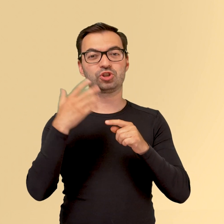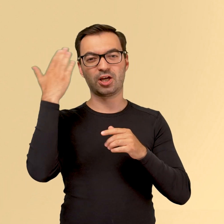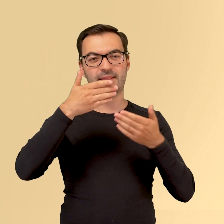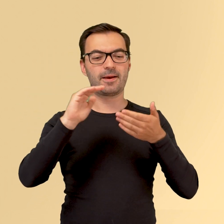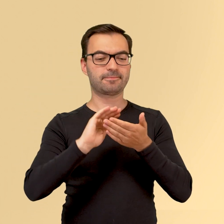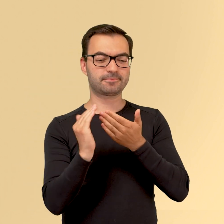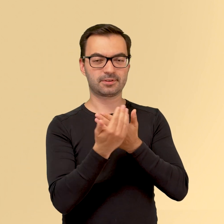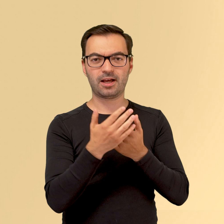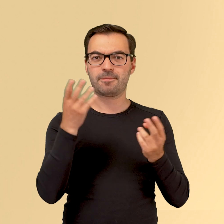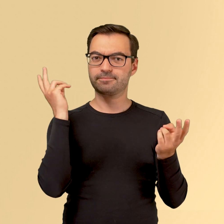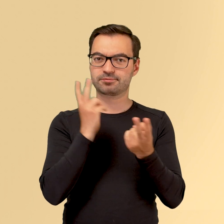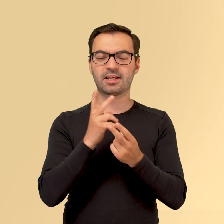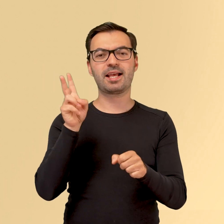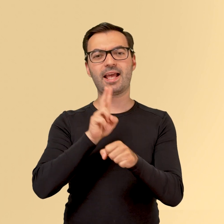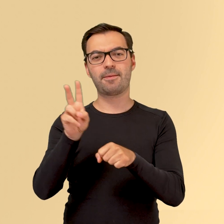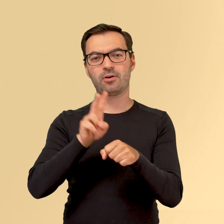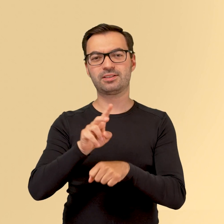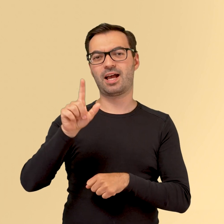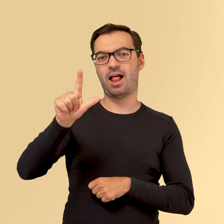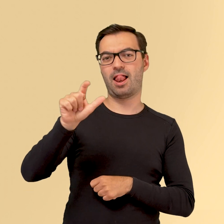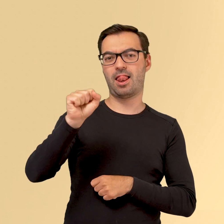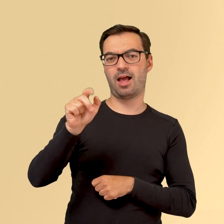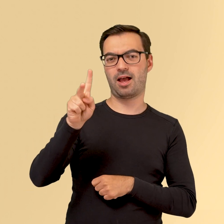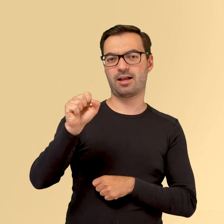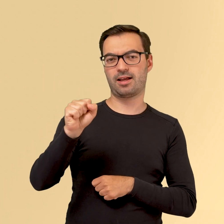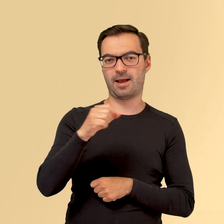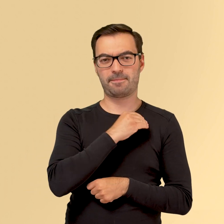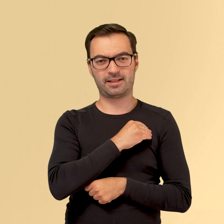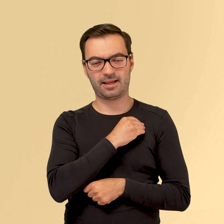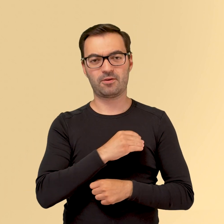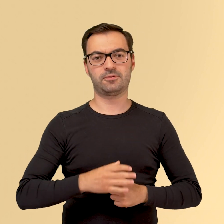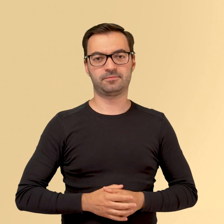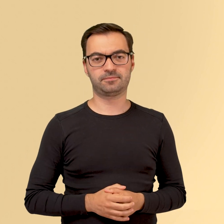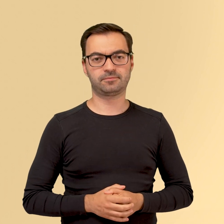na czarnej, lśniącej powierzchni przypomina japońską lakę.